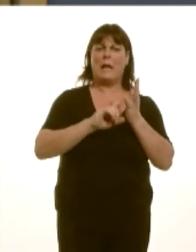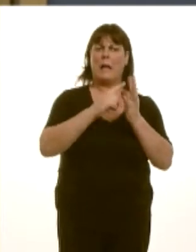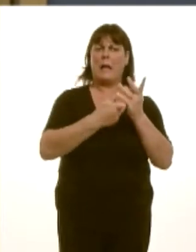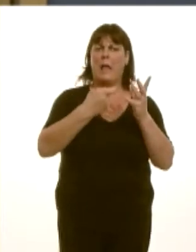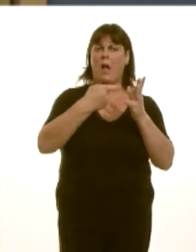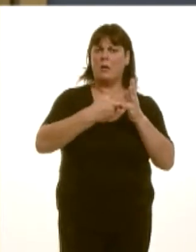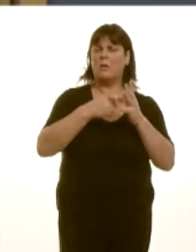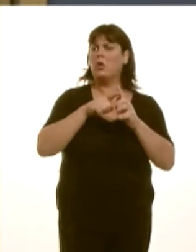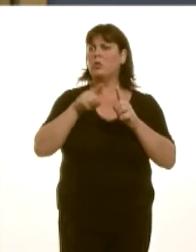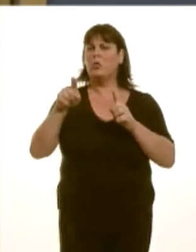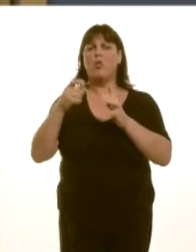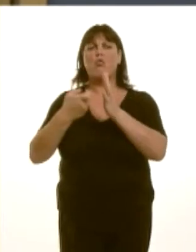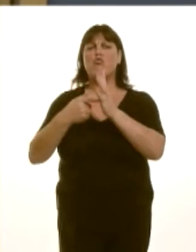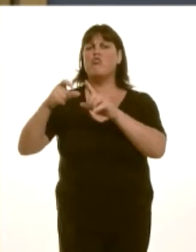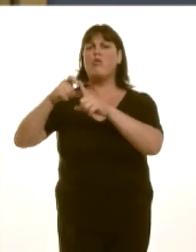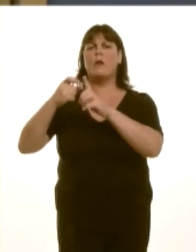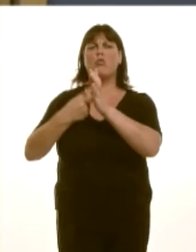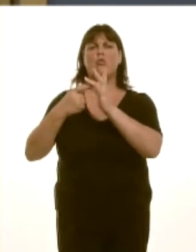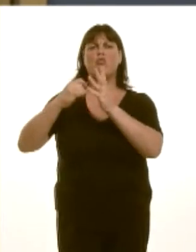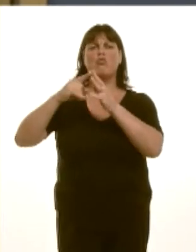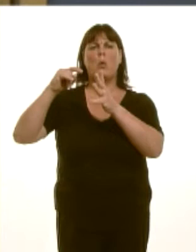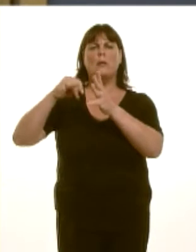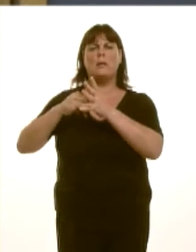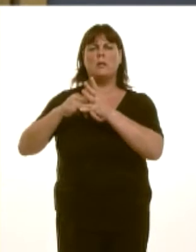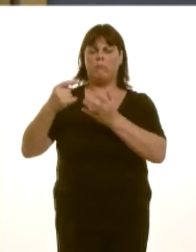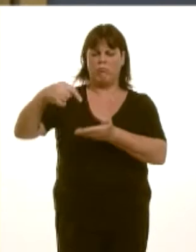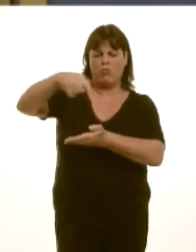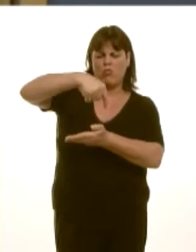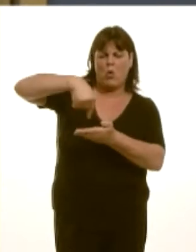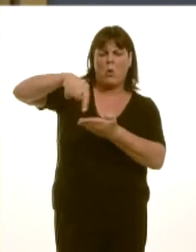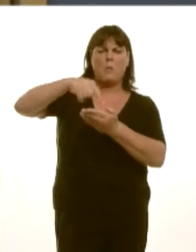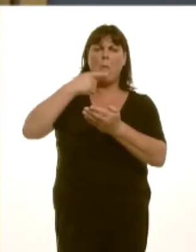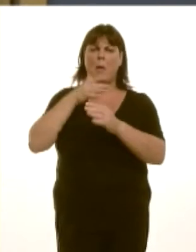Mae pryder, wrth i bobl dynnu allan yn y fan honno, y bydd ceir yn mynd ar gyflymder mawr